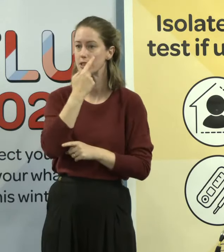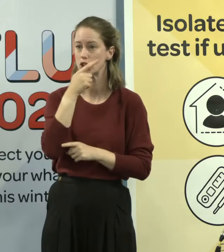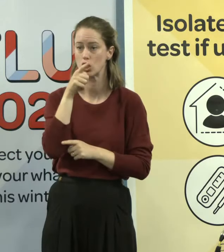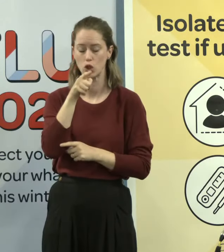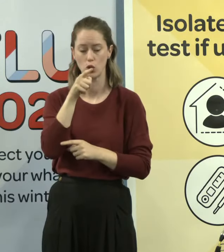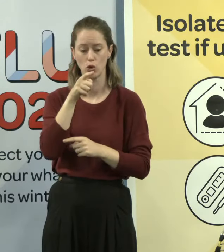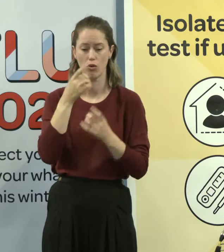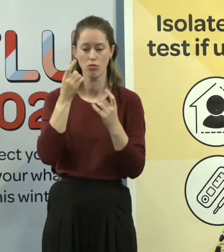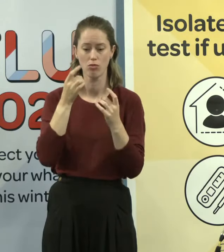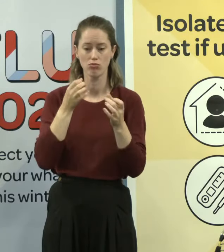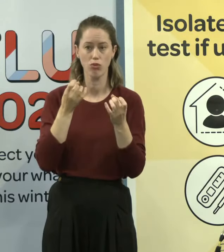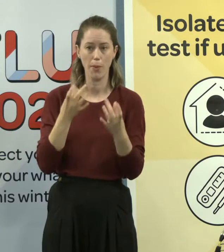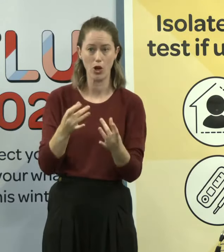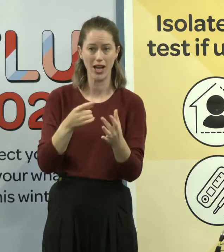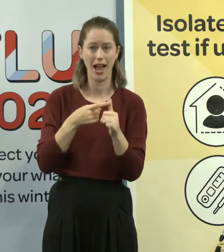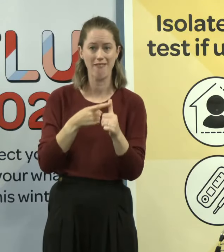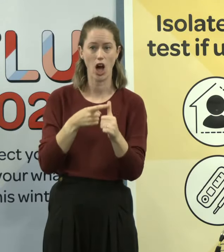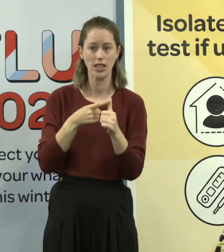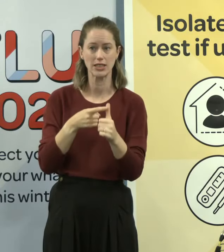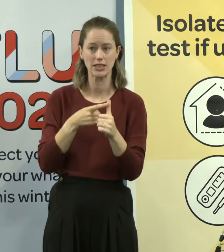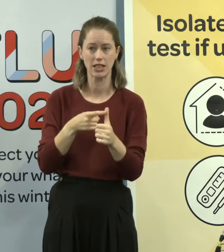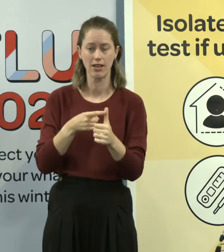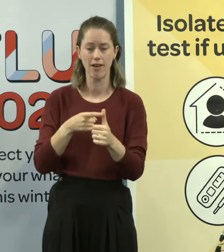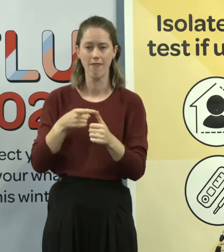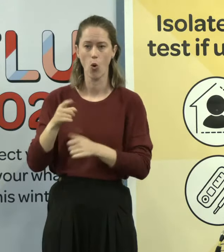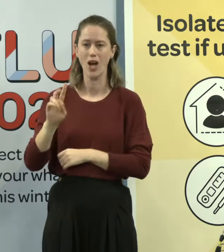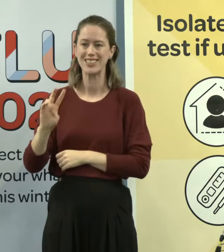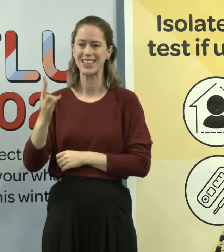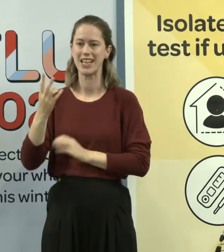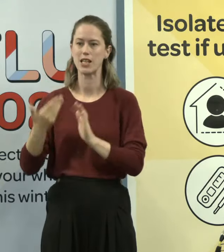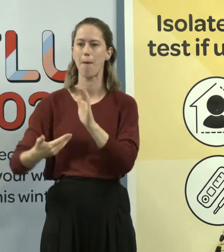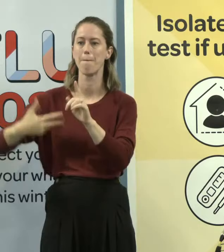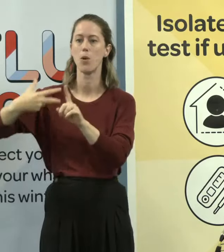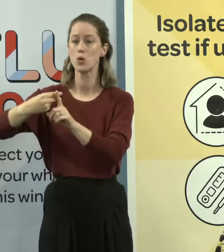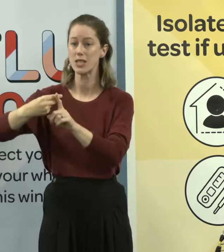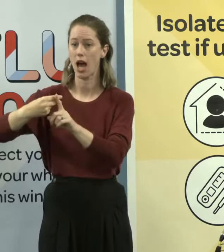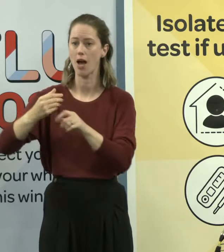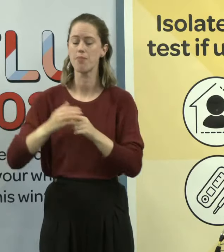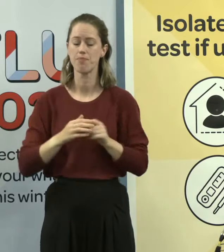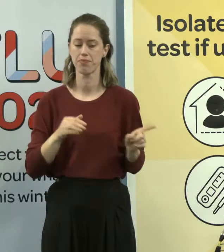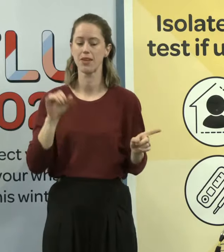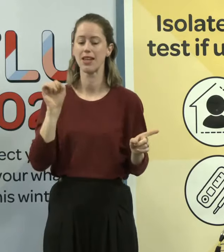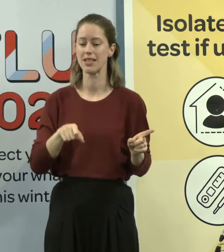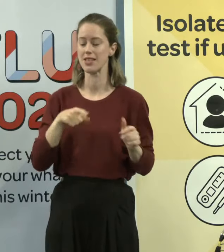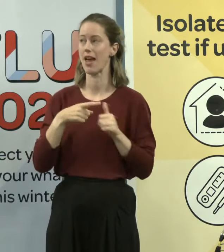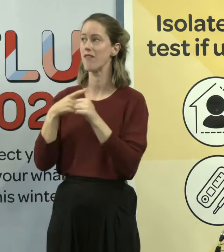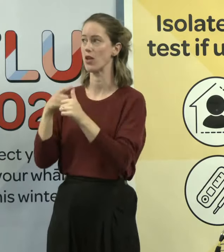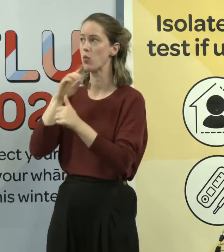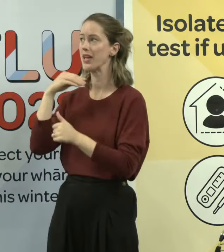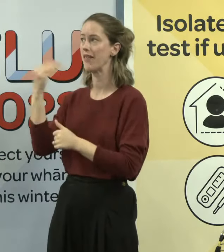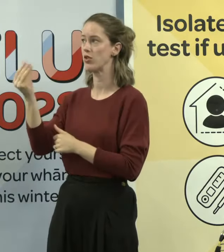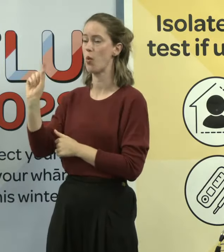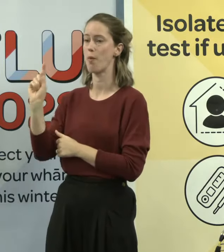waho me te mea ano kei a Aperira.